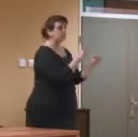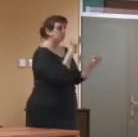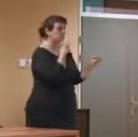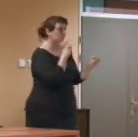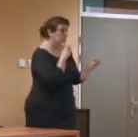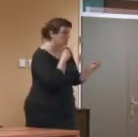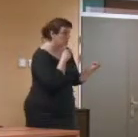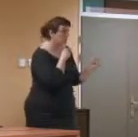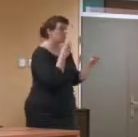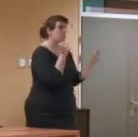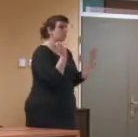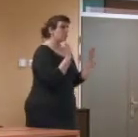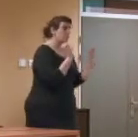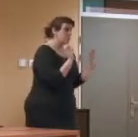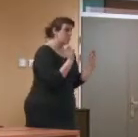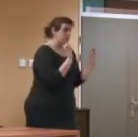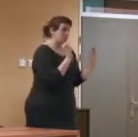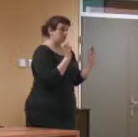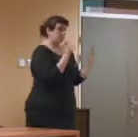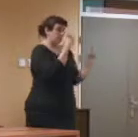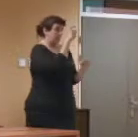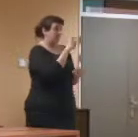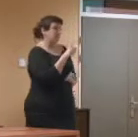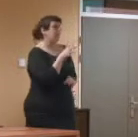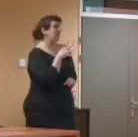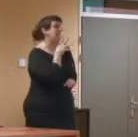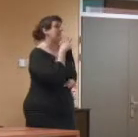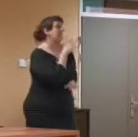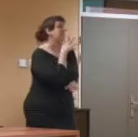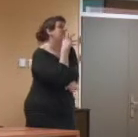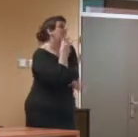los supuestos delatores, porque en algunos casos los delatores han formado